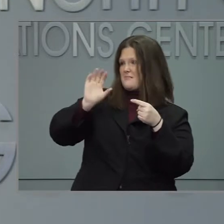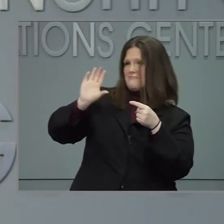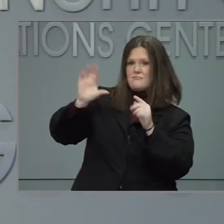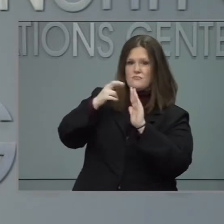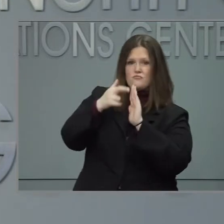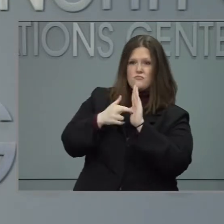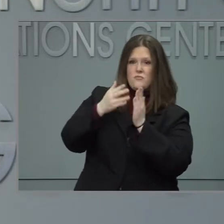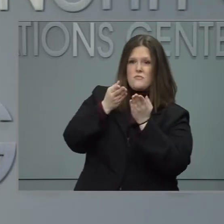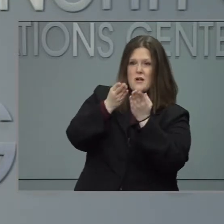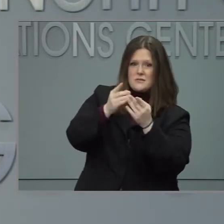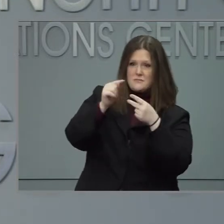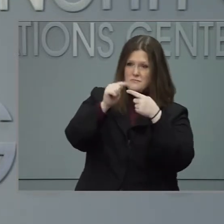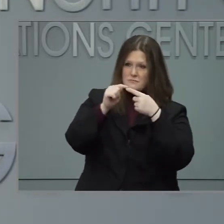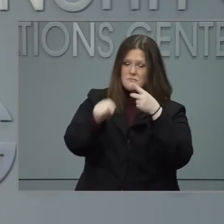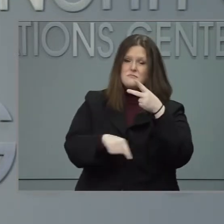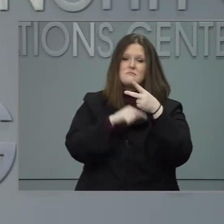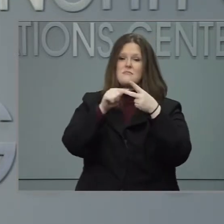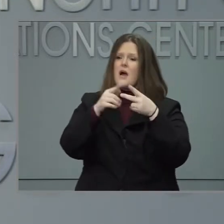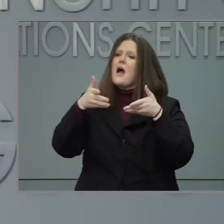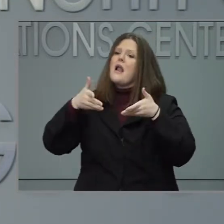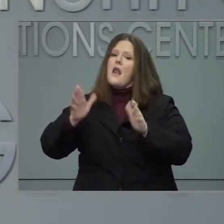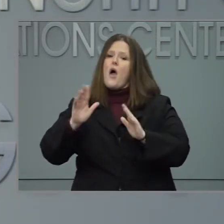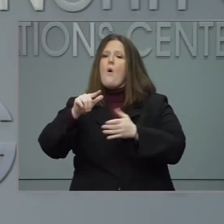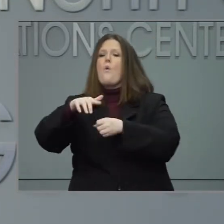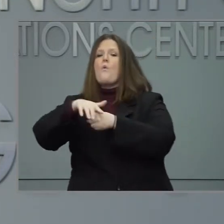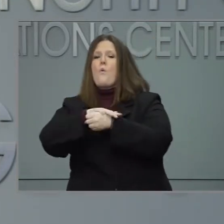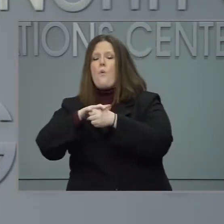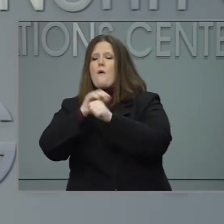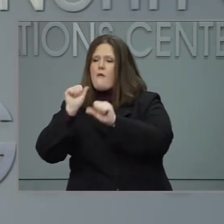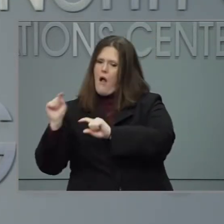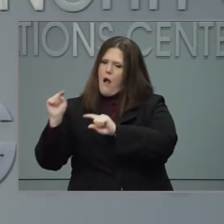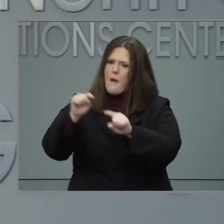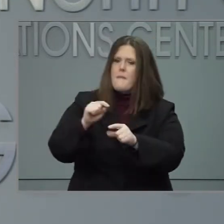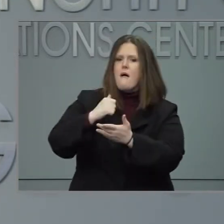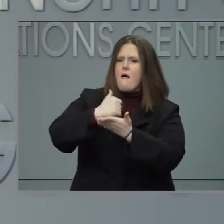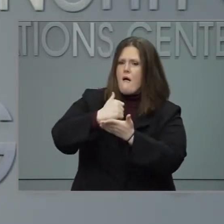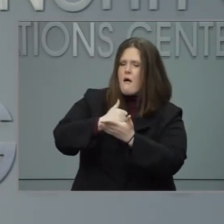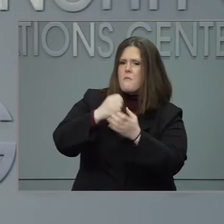escuelas y conserven la autoridad de emergencia al Estado y oficiales locales.